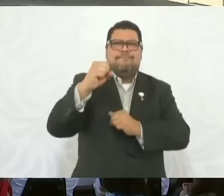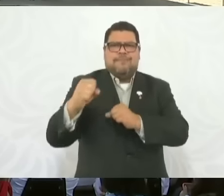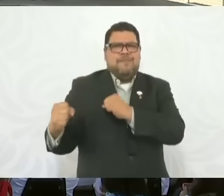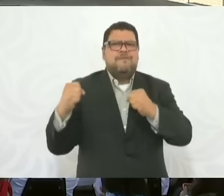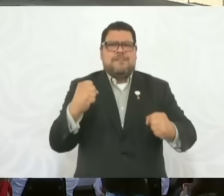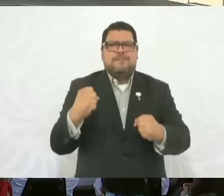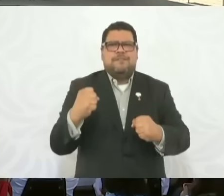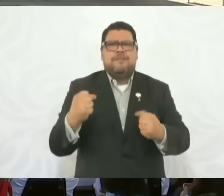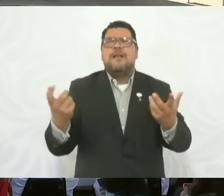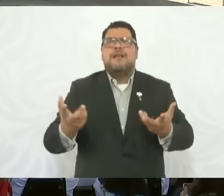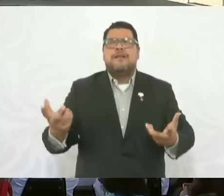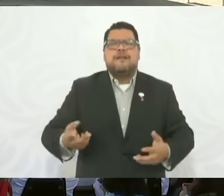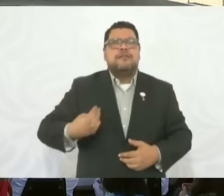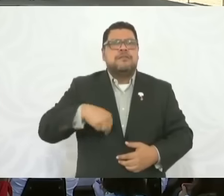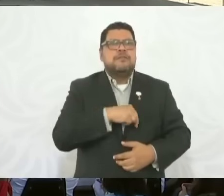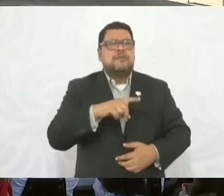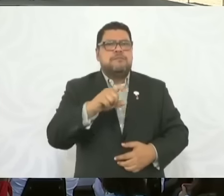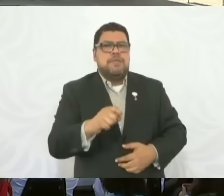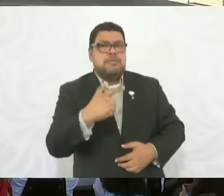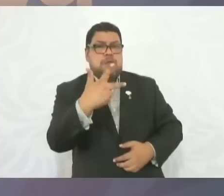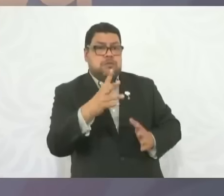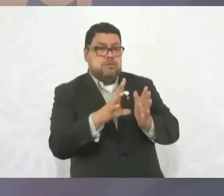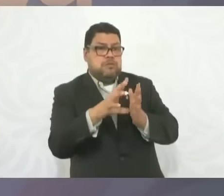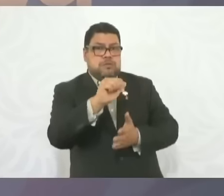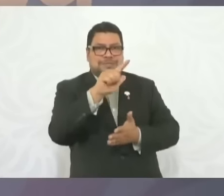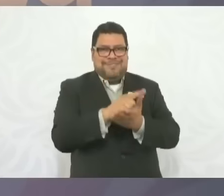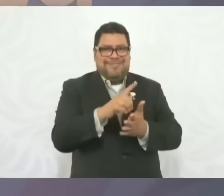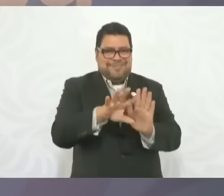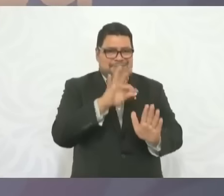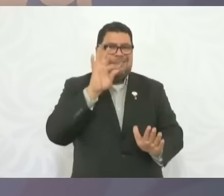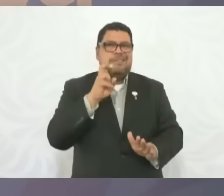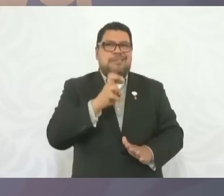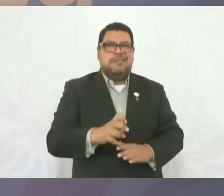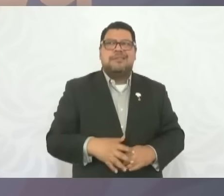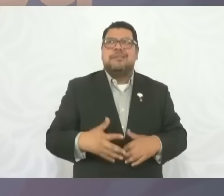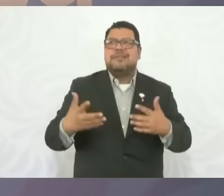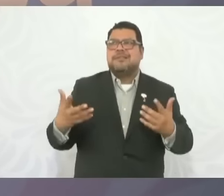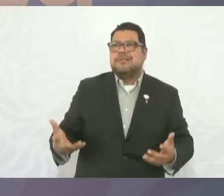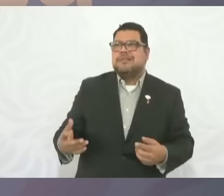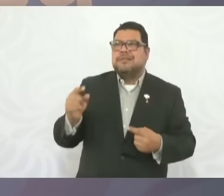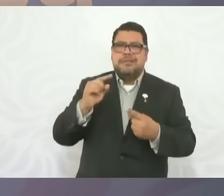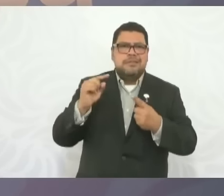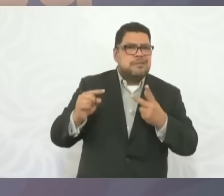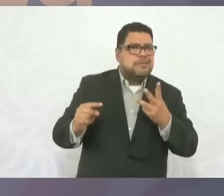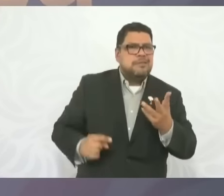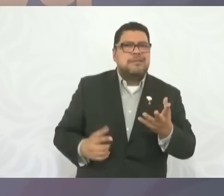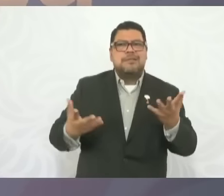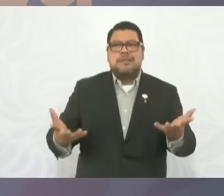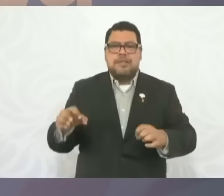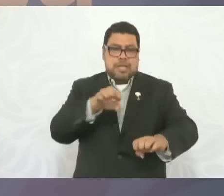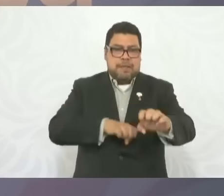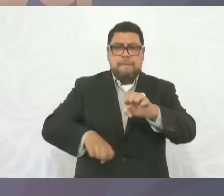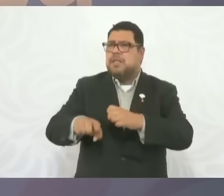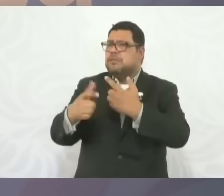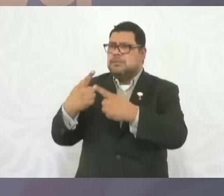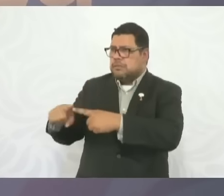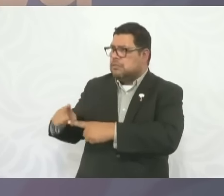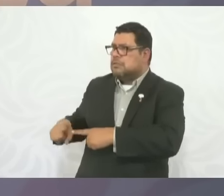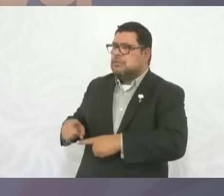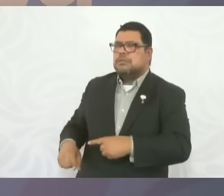Regresamos al 28 constitucional cuatro palabras. Las empresas públicas no pueden considerarse